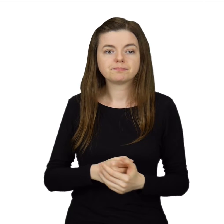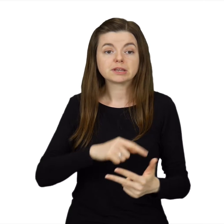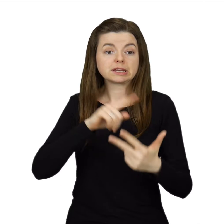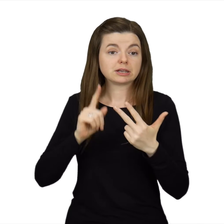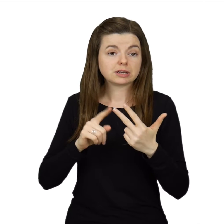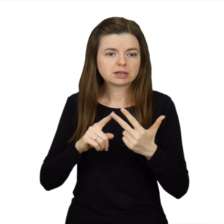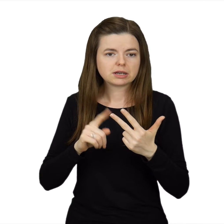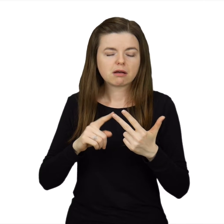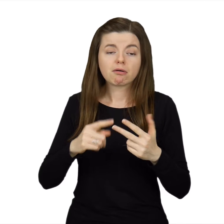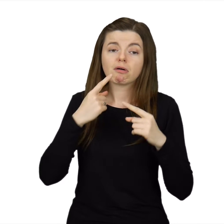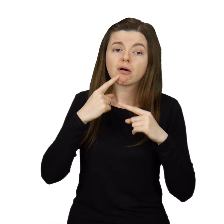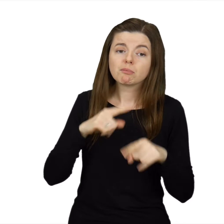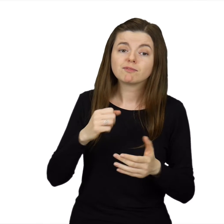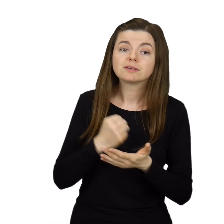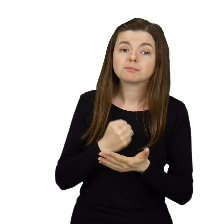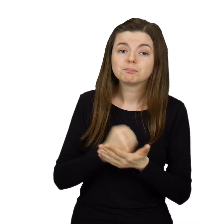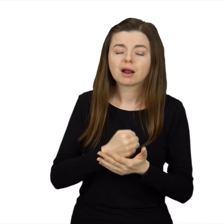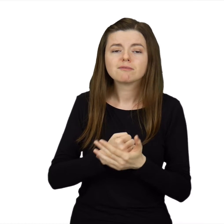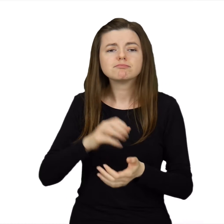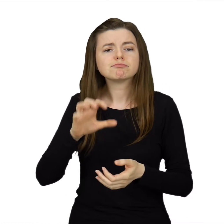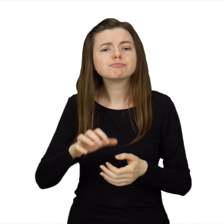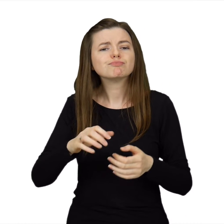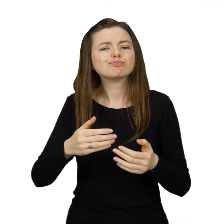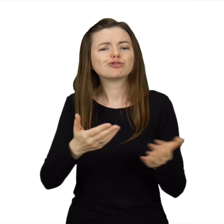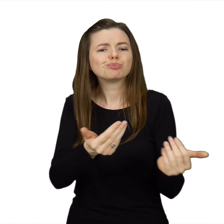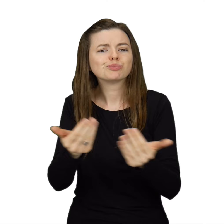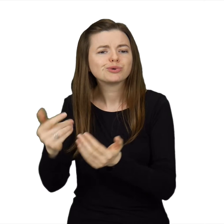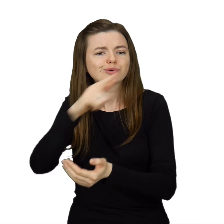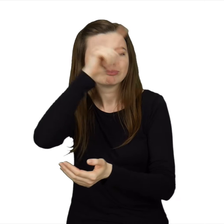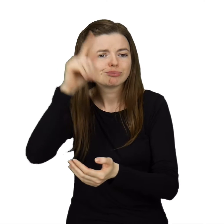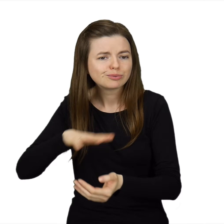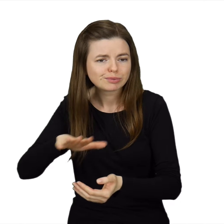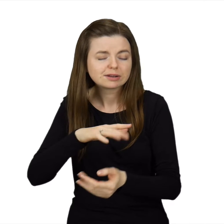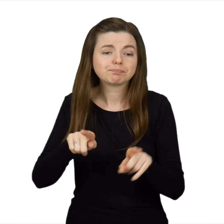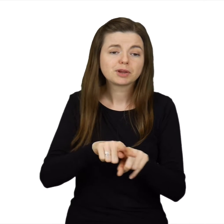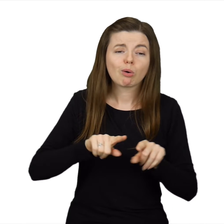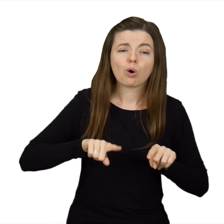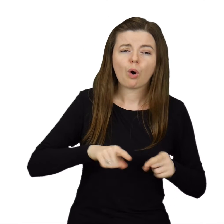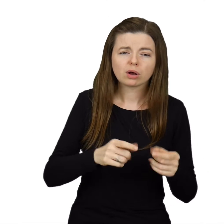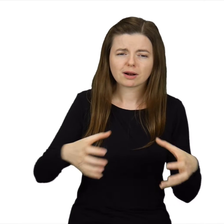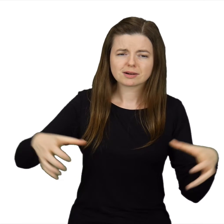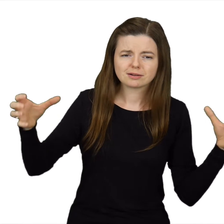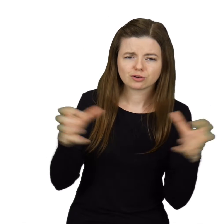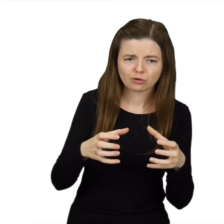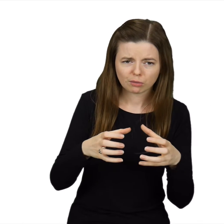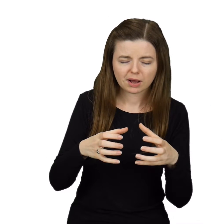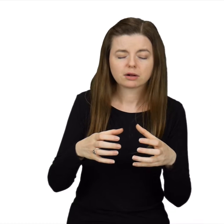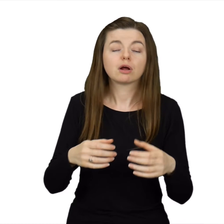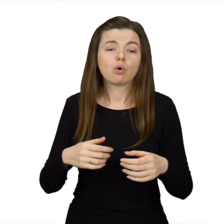prowadzenie spraw z zakresu zbiórek publicznych i organizacji zgromadzeń,